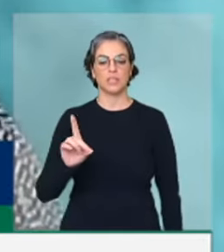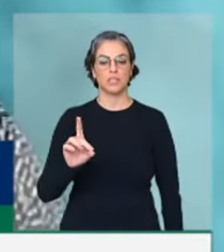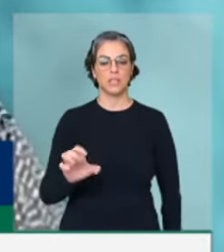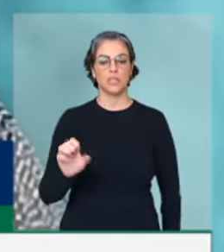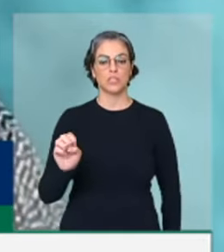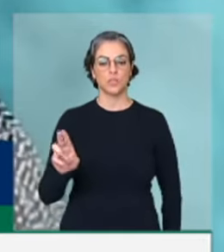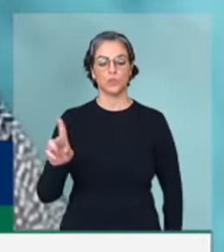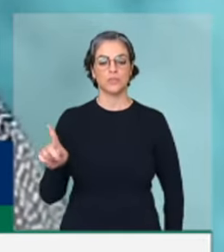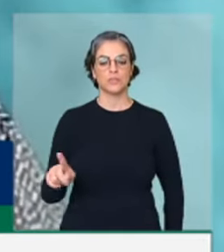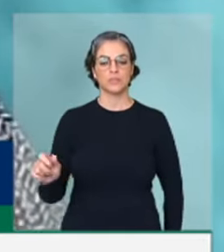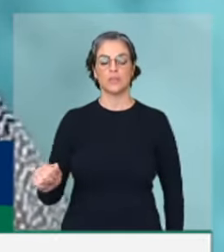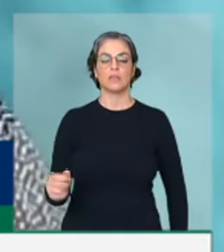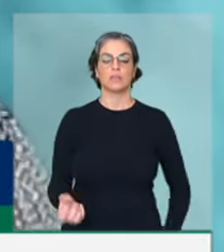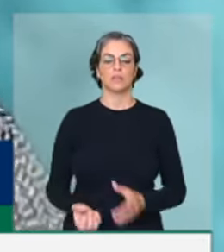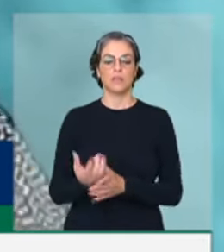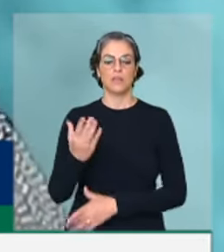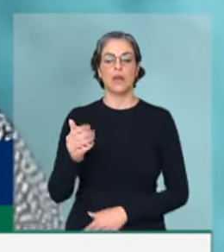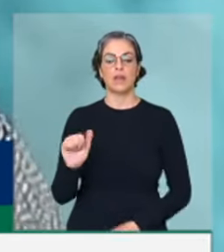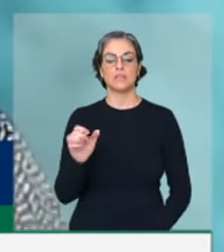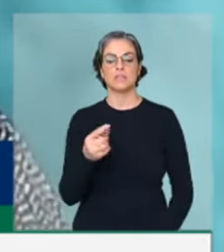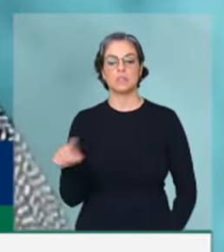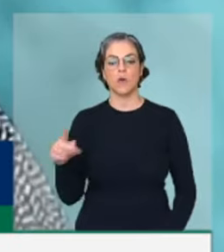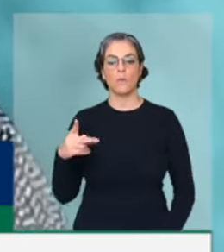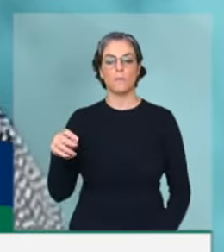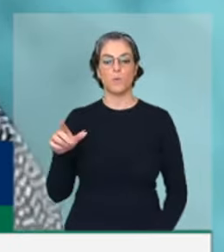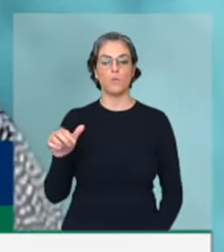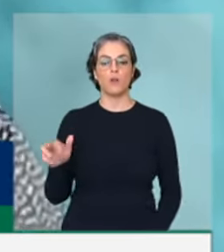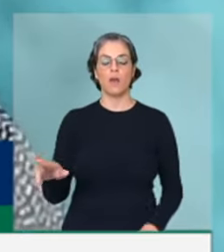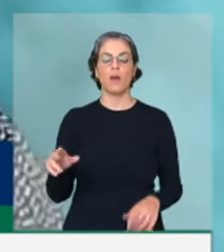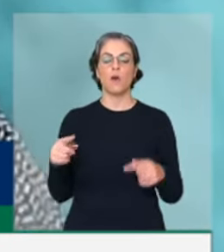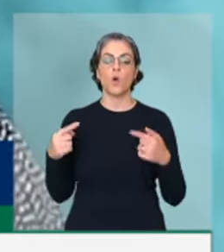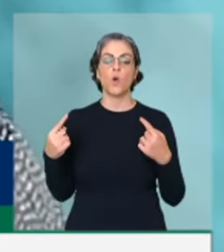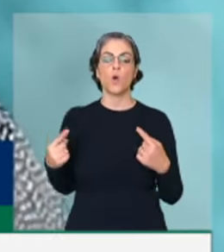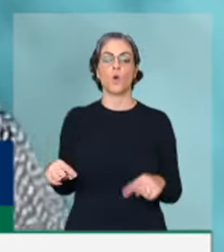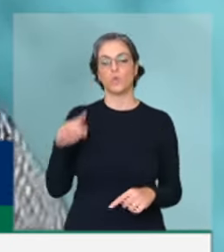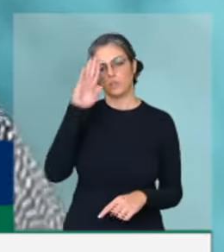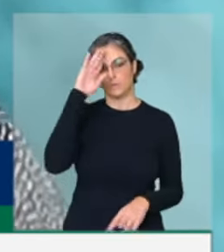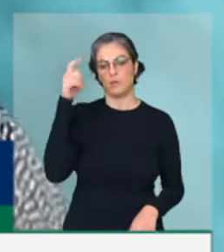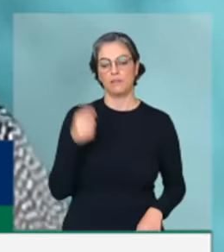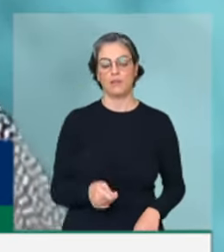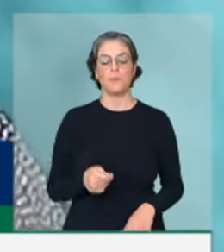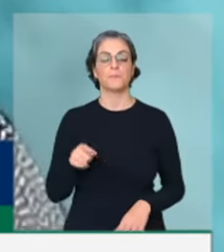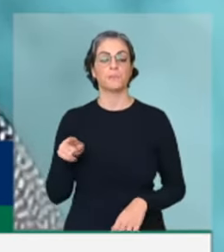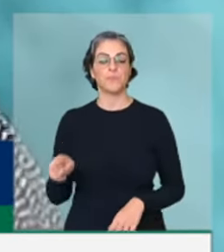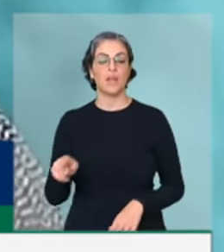CONTRA A DITADURA MILITAR. AROLDO, COLOCANDO O SONHO, A TEORIA DA IGUALDADE É FRENTE, ORGANIZOU OS JOVENS DE TODO O